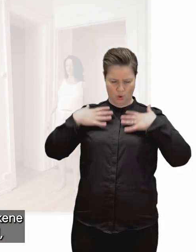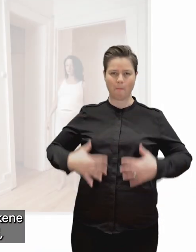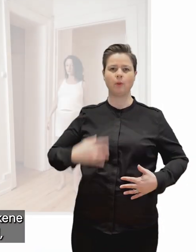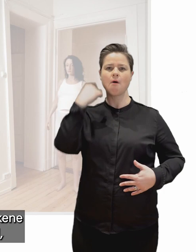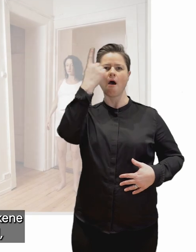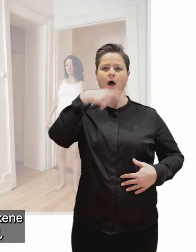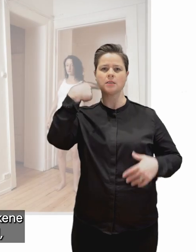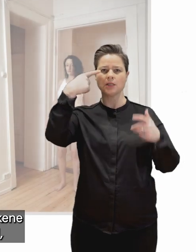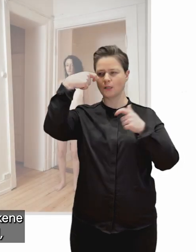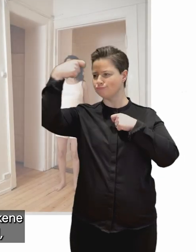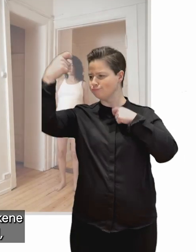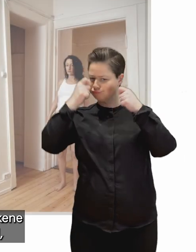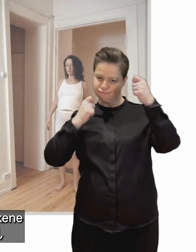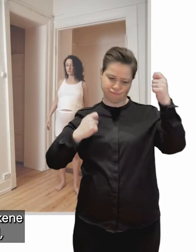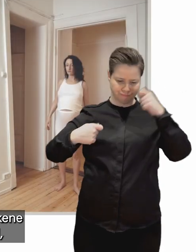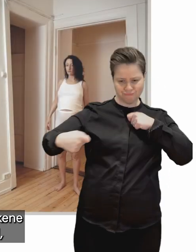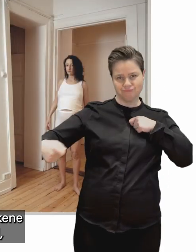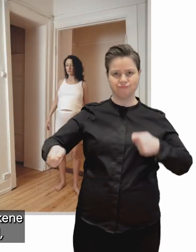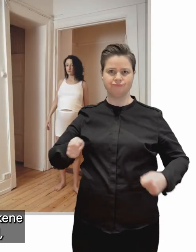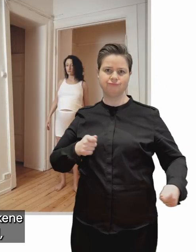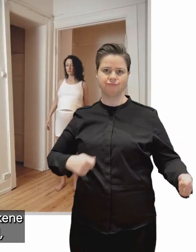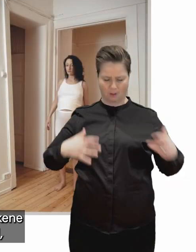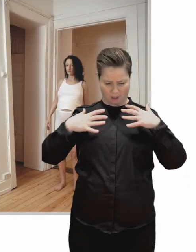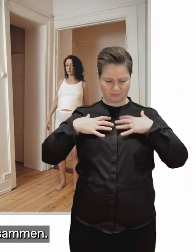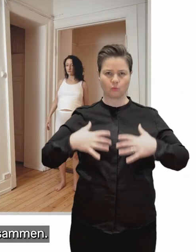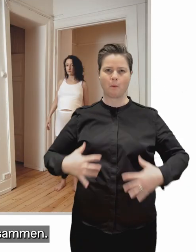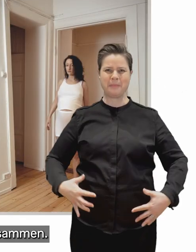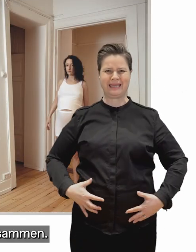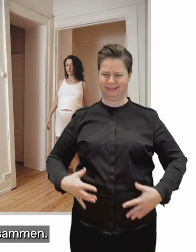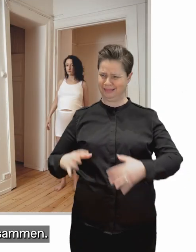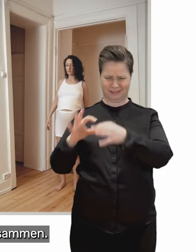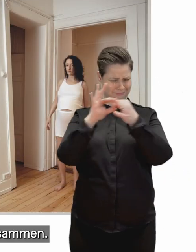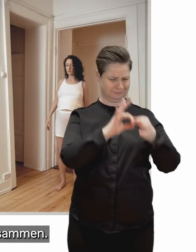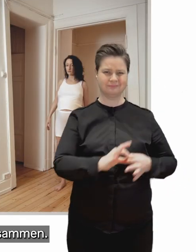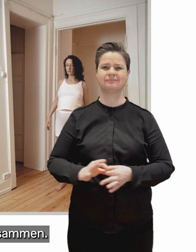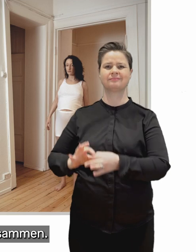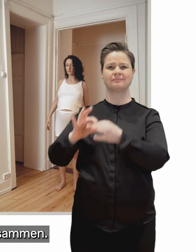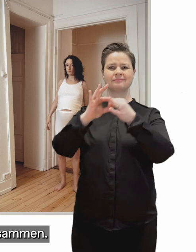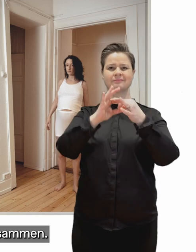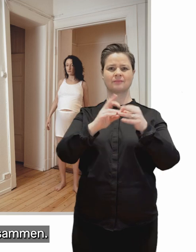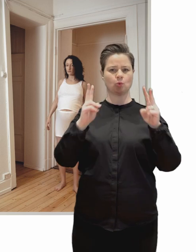Kroppen og ansiktstrekkene er forskjøvet og tøyd, anatomien henger ikke helt sammen.